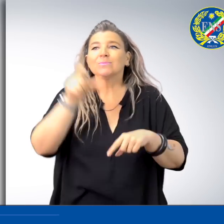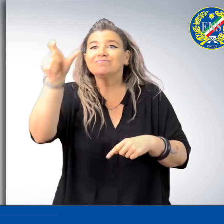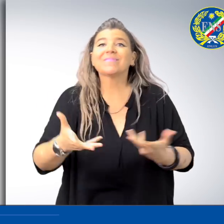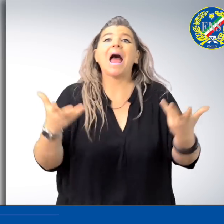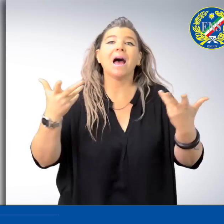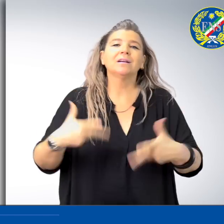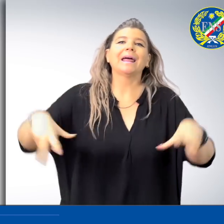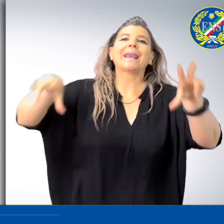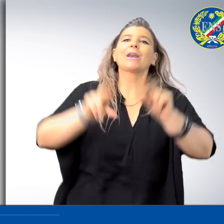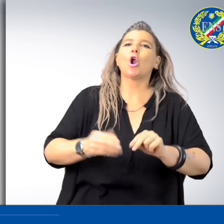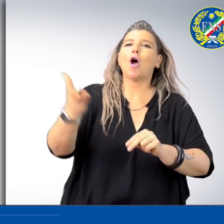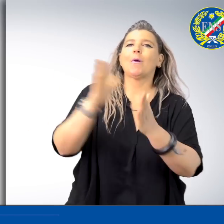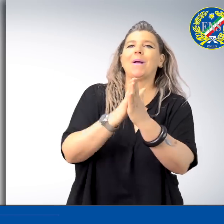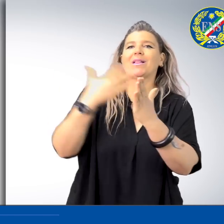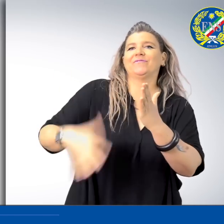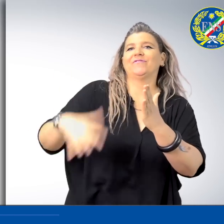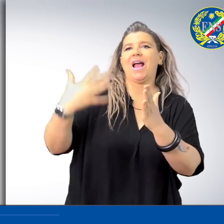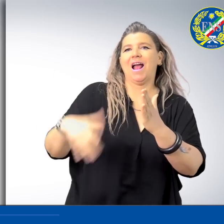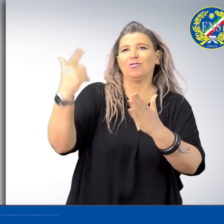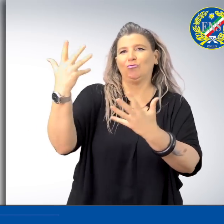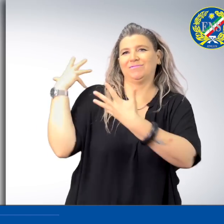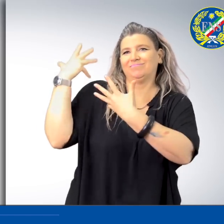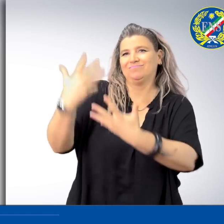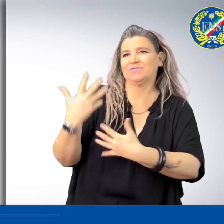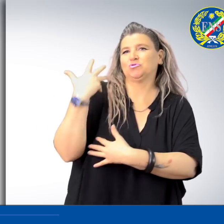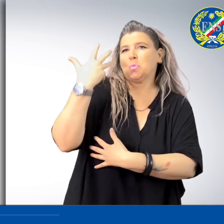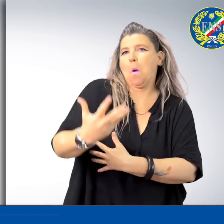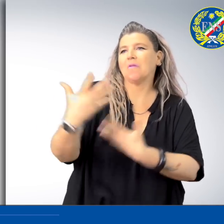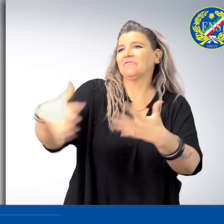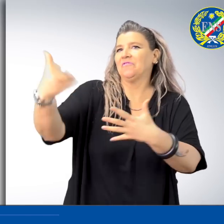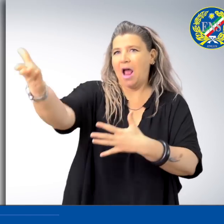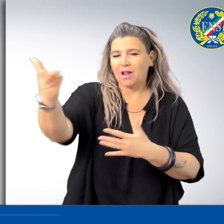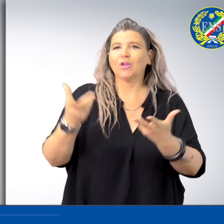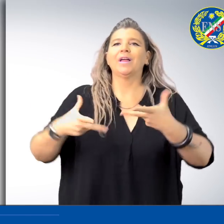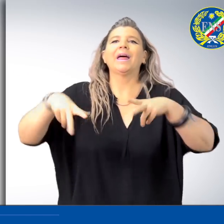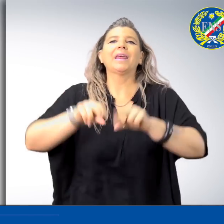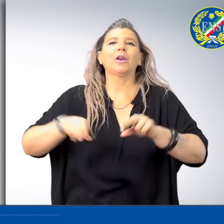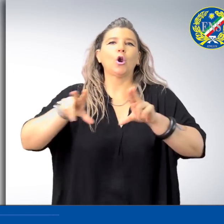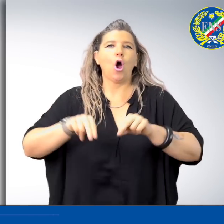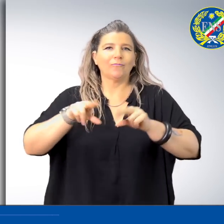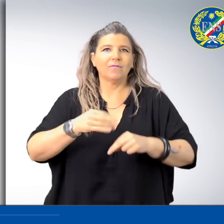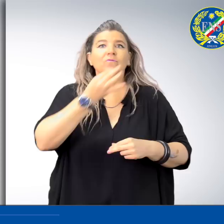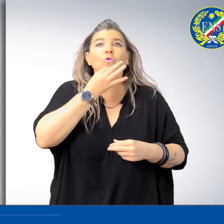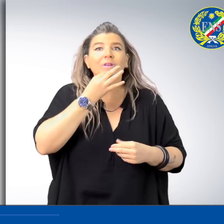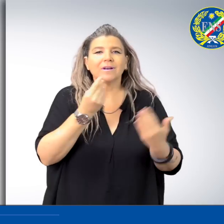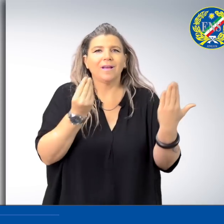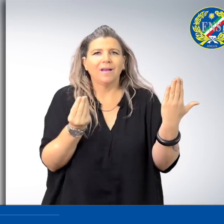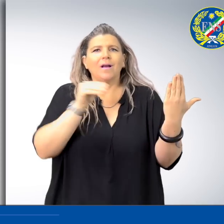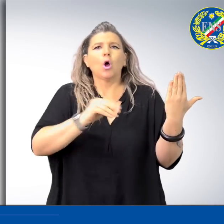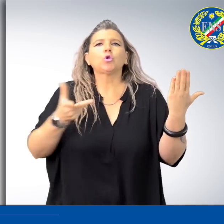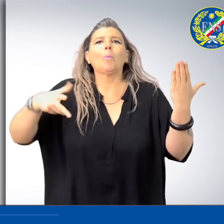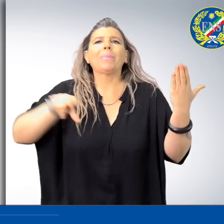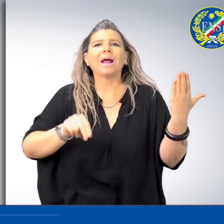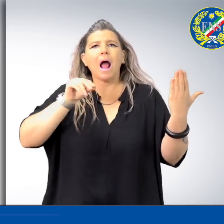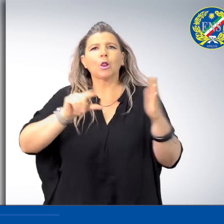bisogna aggiungere anche il codice del rinnovo patente di 5 o 10 anni. Significa bisogna inserire anche il